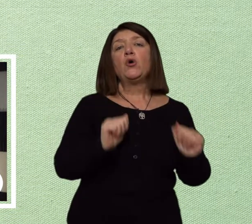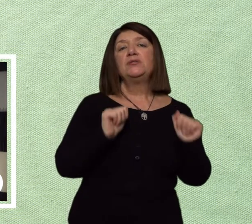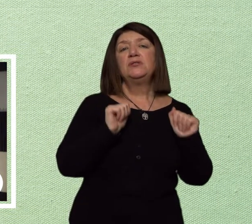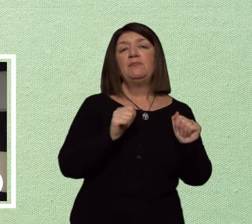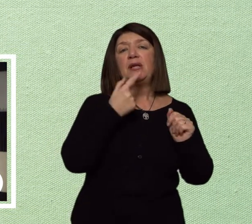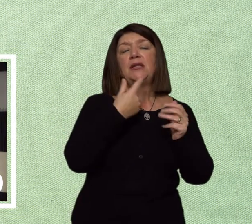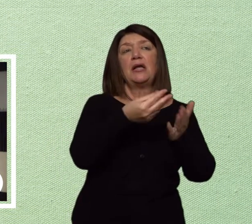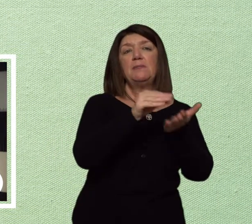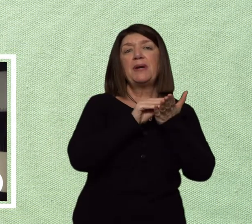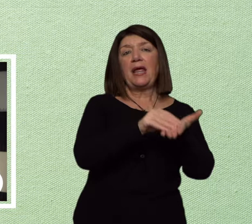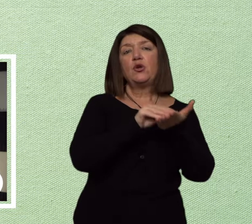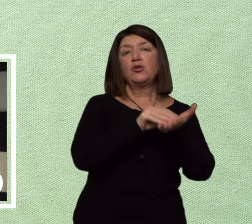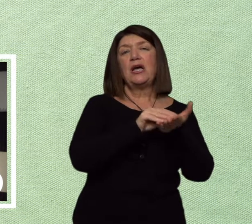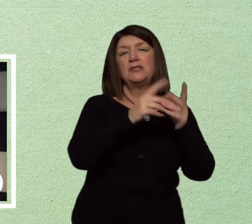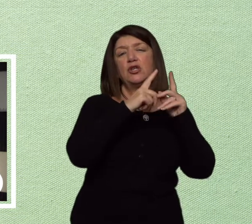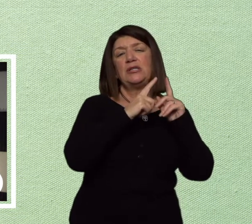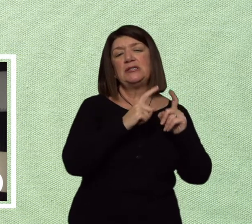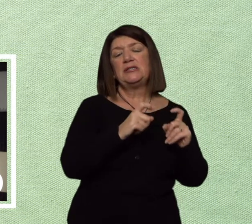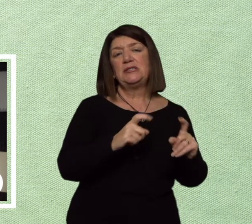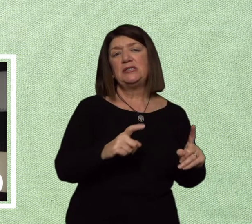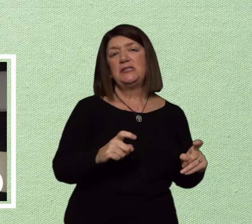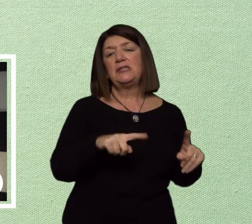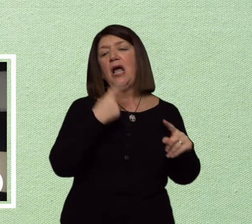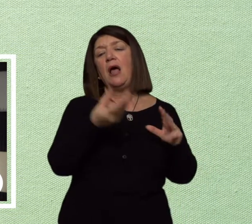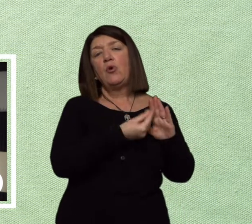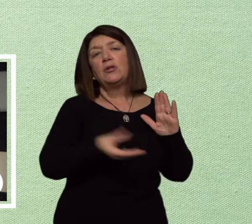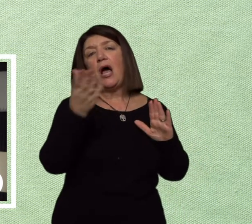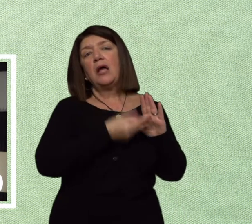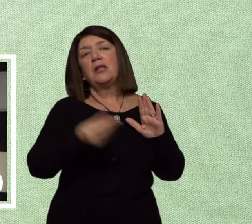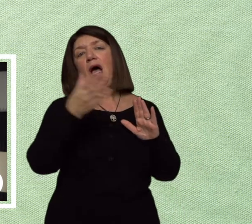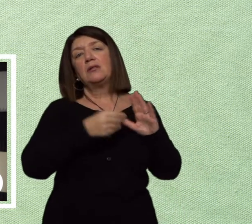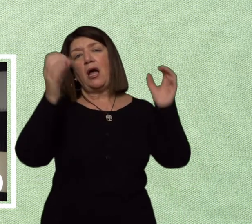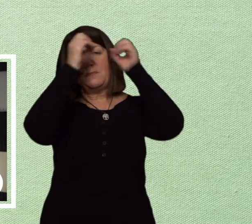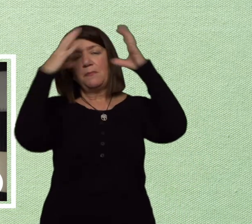modalità che poi verranno anche fornite... immagino in modo che possano essere